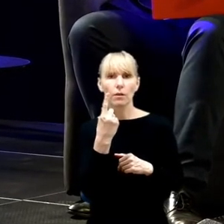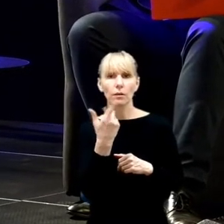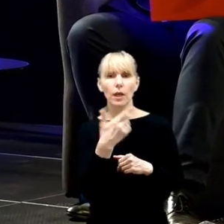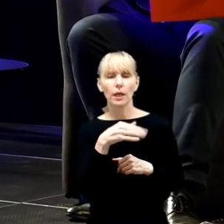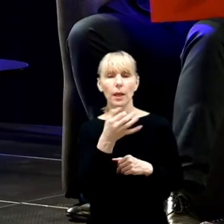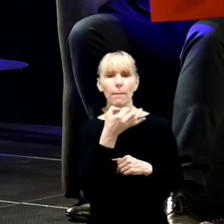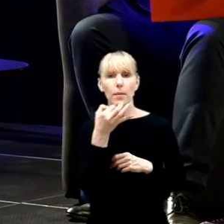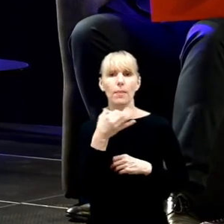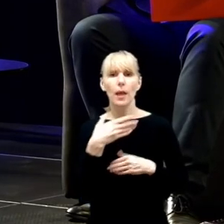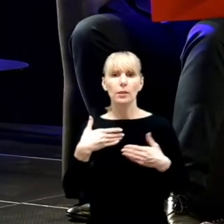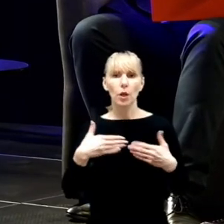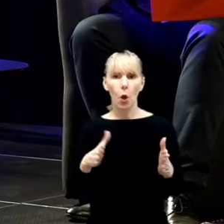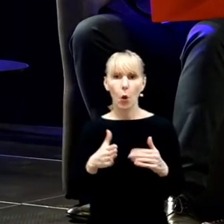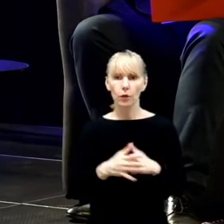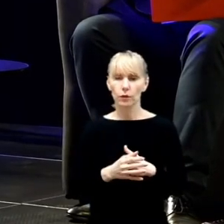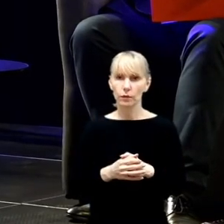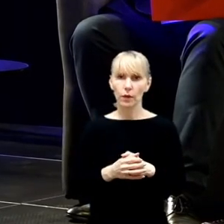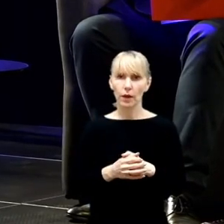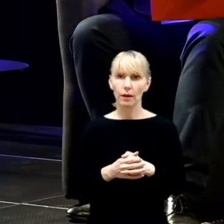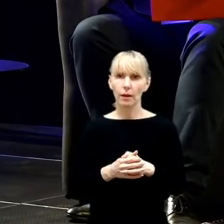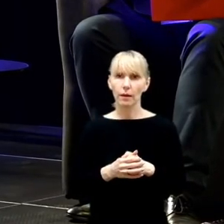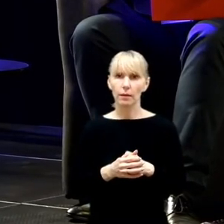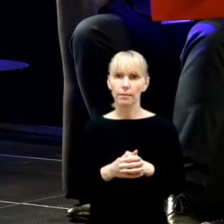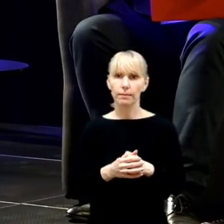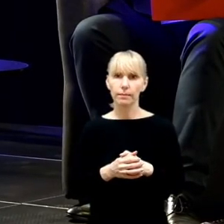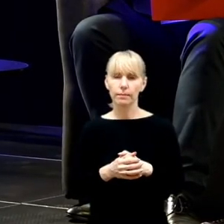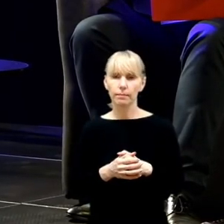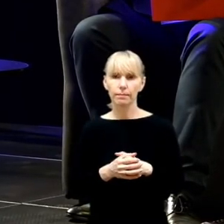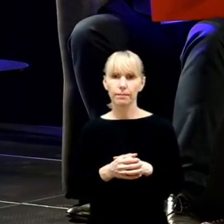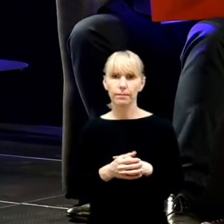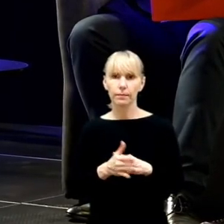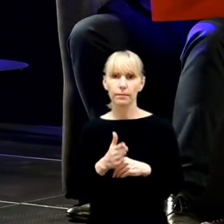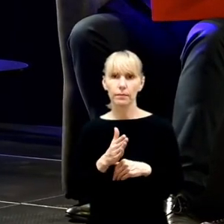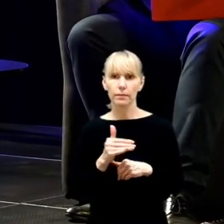Jak w pewnym teleturnieju, to można wziąć na siebie na przykład,